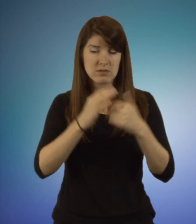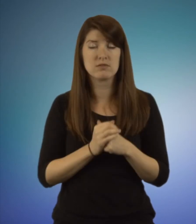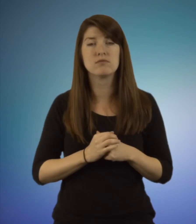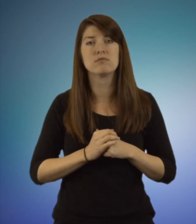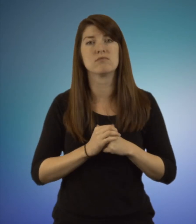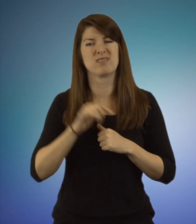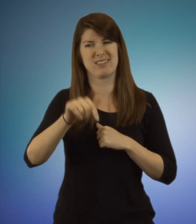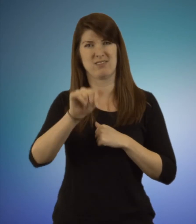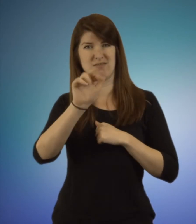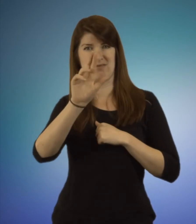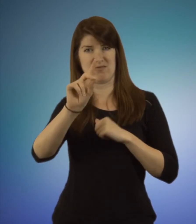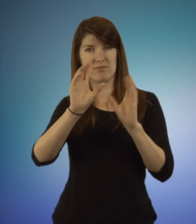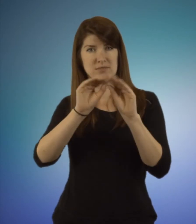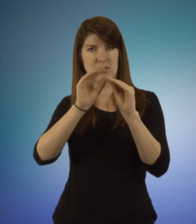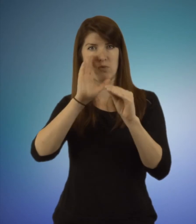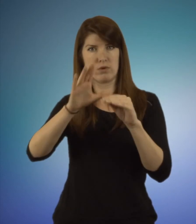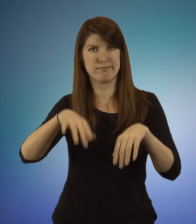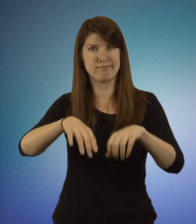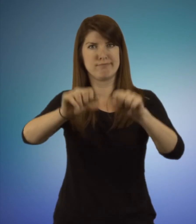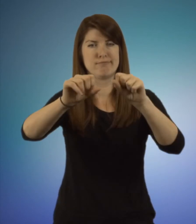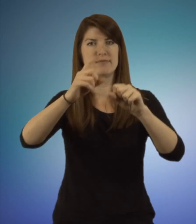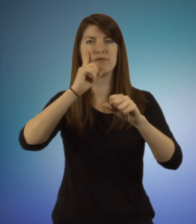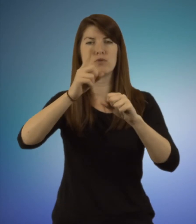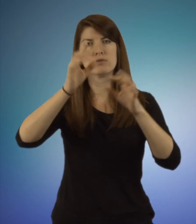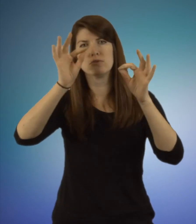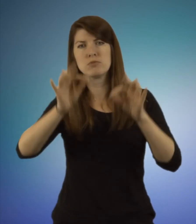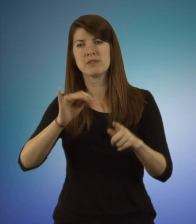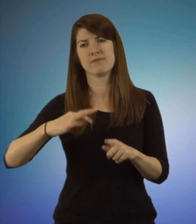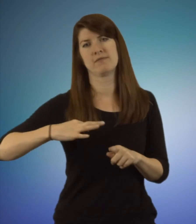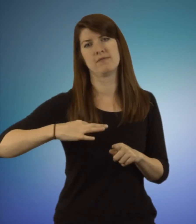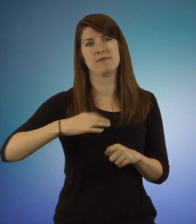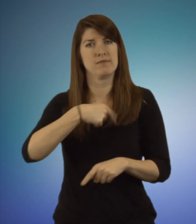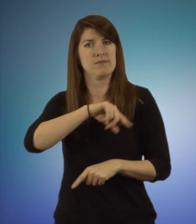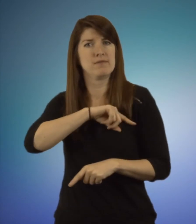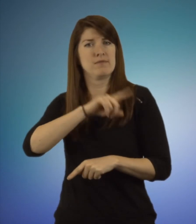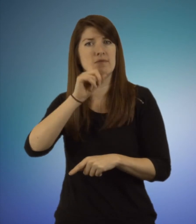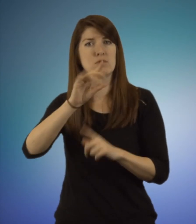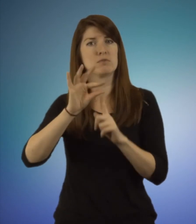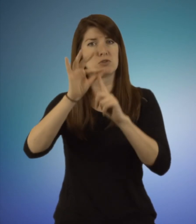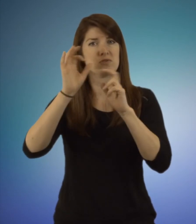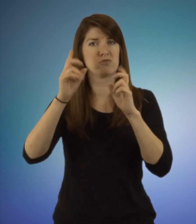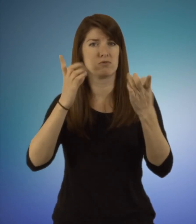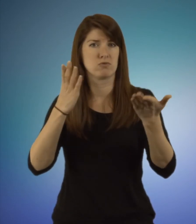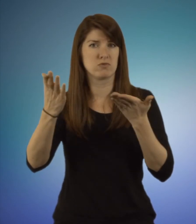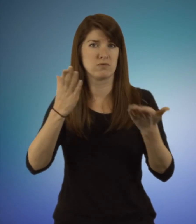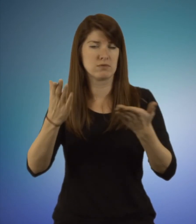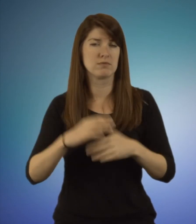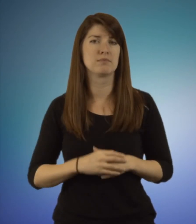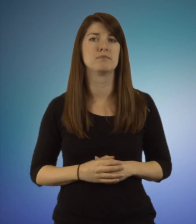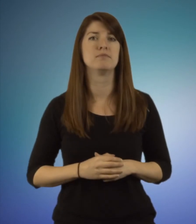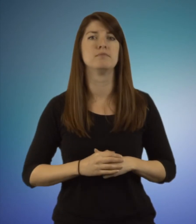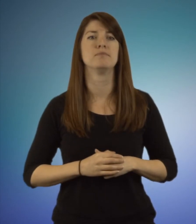Si el niño es elegible y el padre quiere los servicios escolares, se desarrollan los